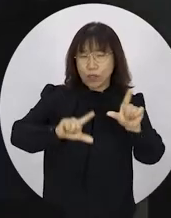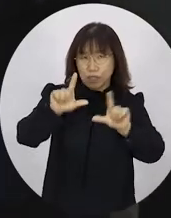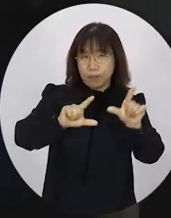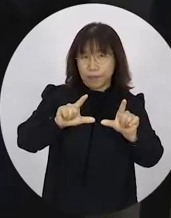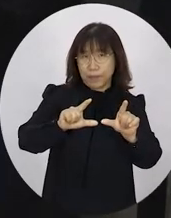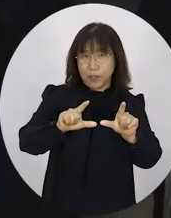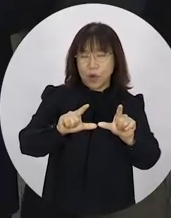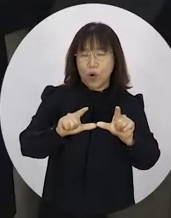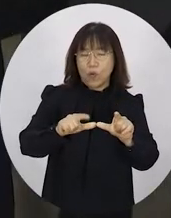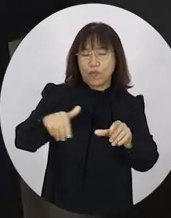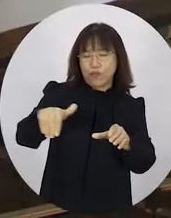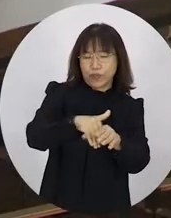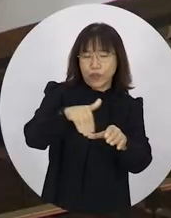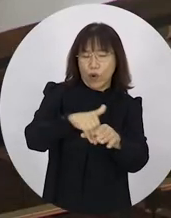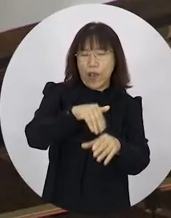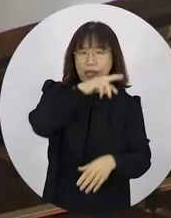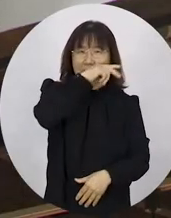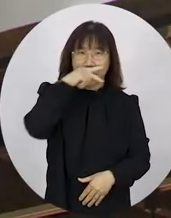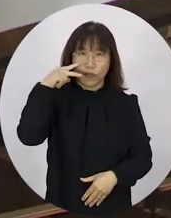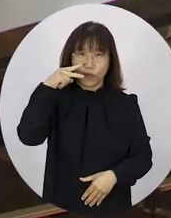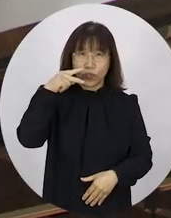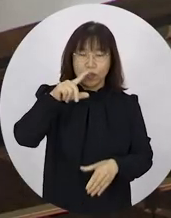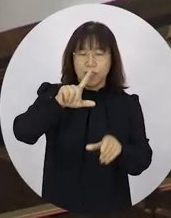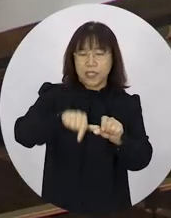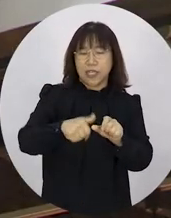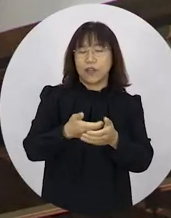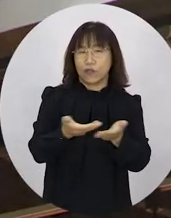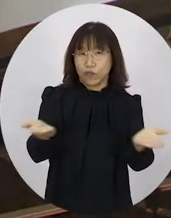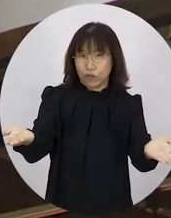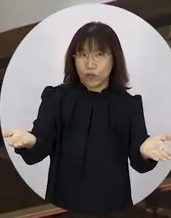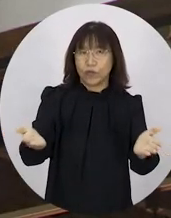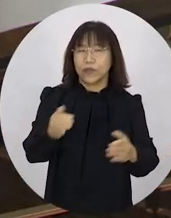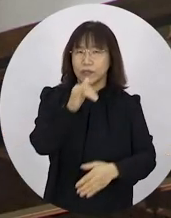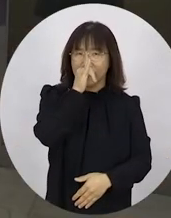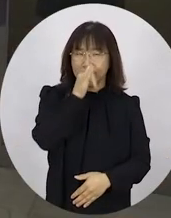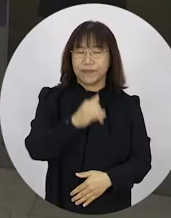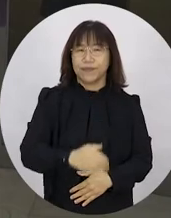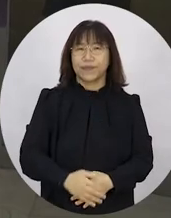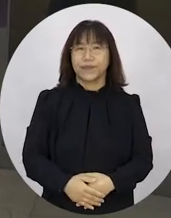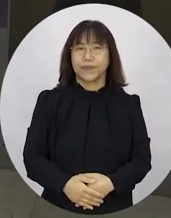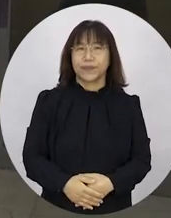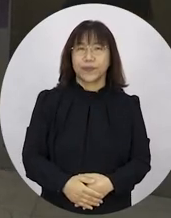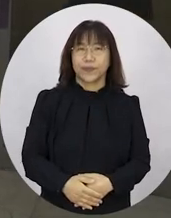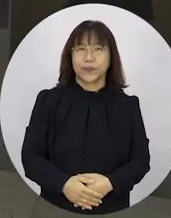区民たちには文化の享受の機会を 提供しています。